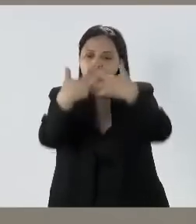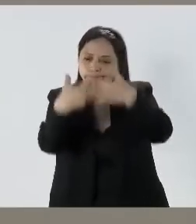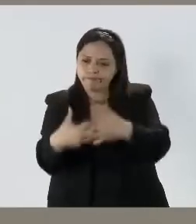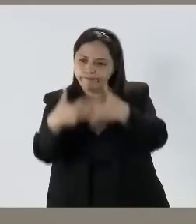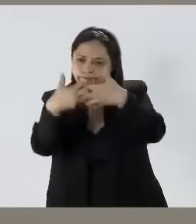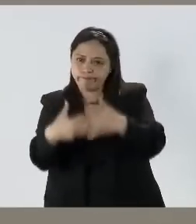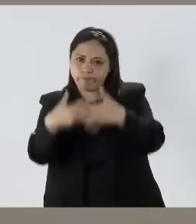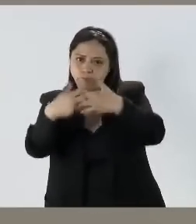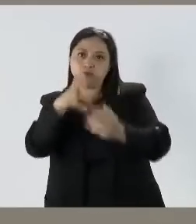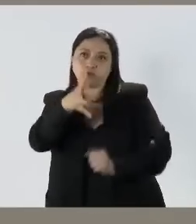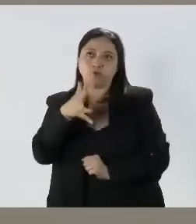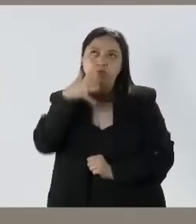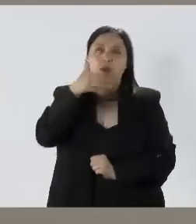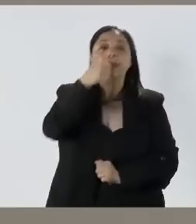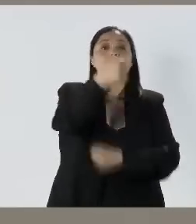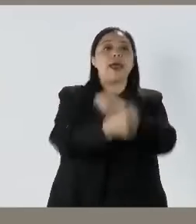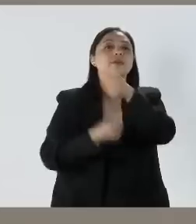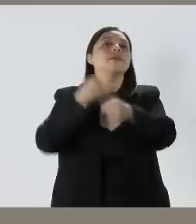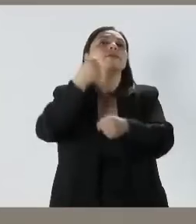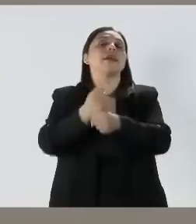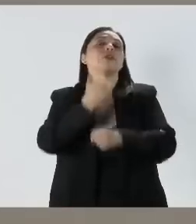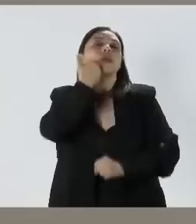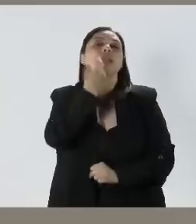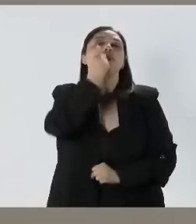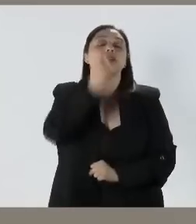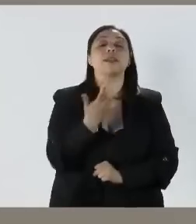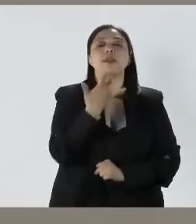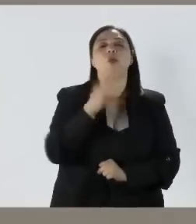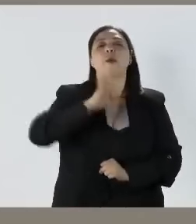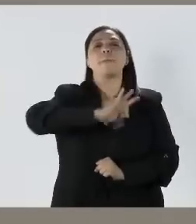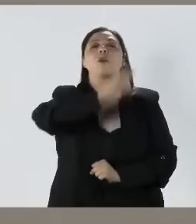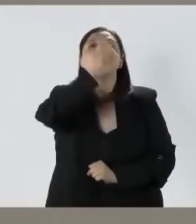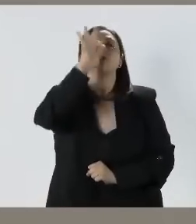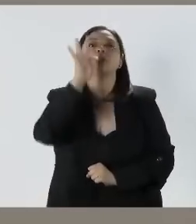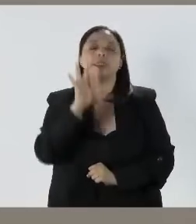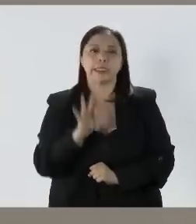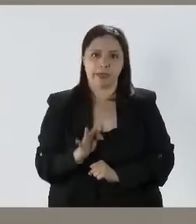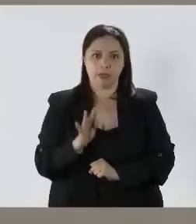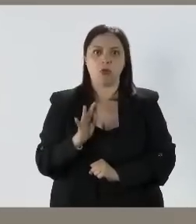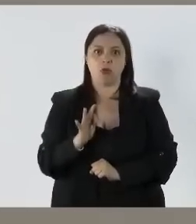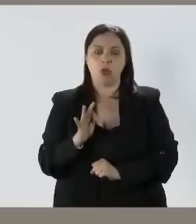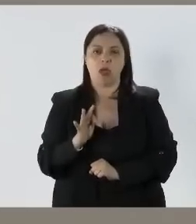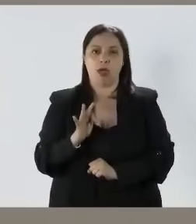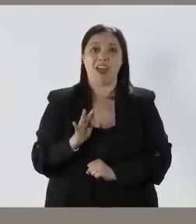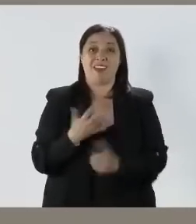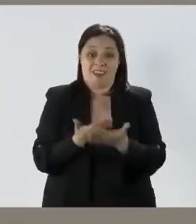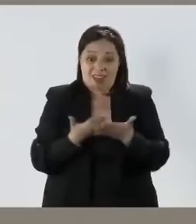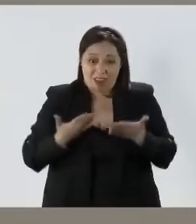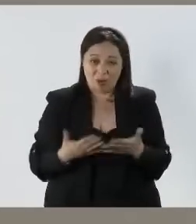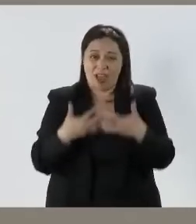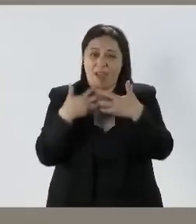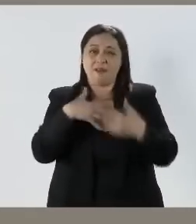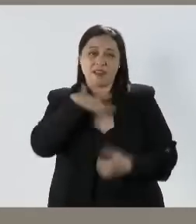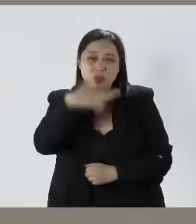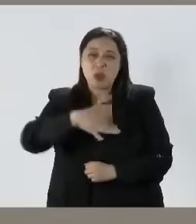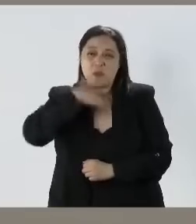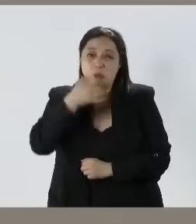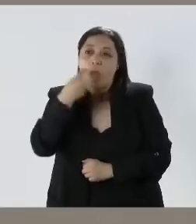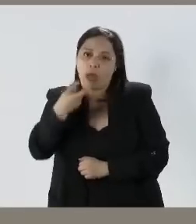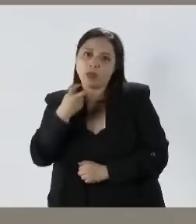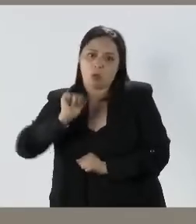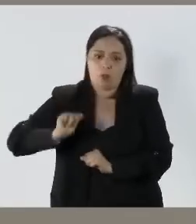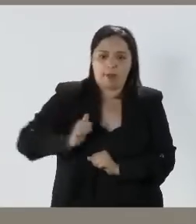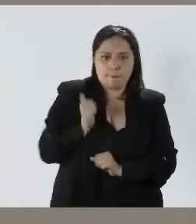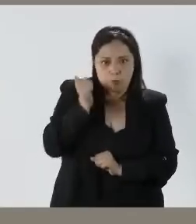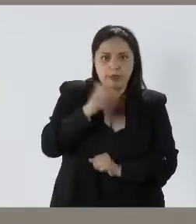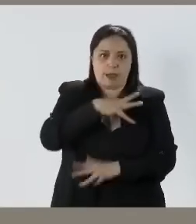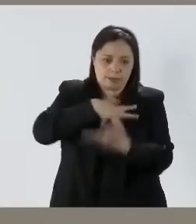queremos aprovechar el 50% que se produce hoy de basura Entonces tenemos que trabajar mucho y